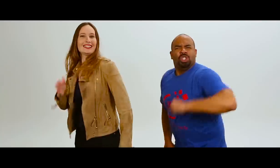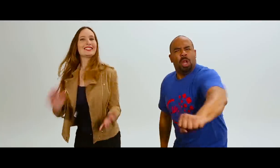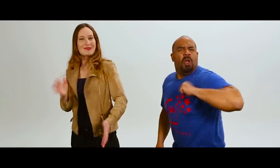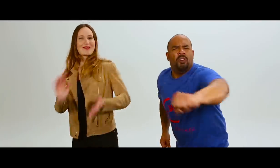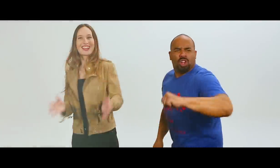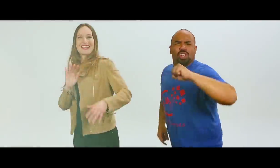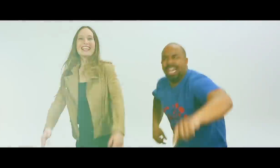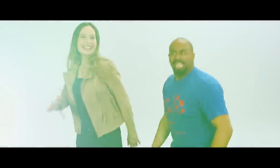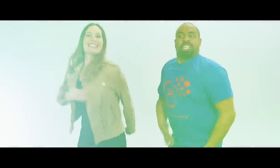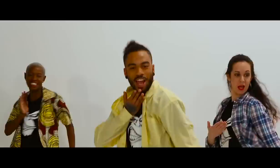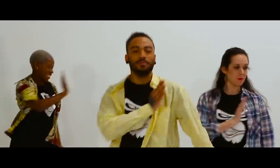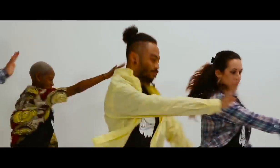signe plus fort que ça !! sur j'aime